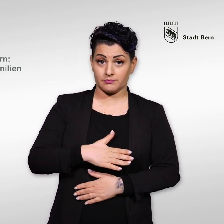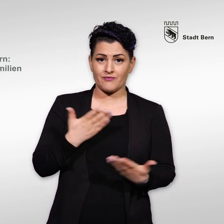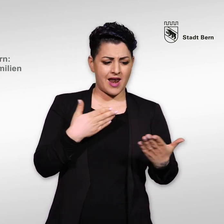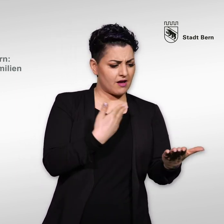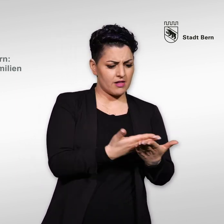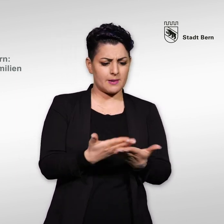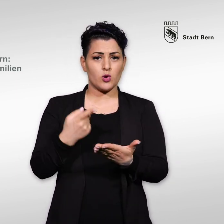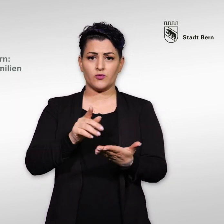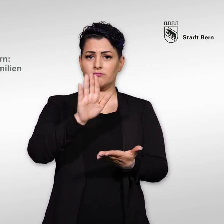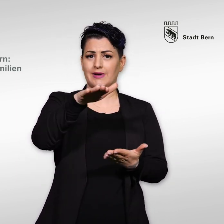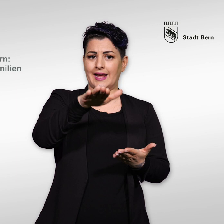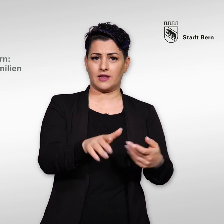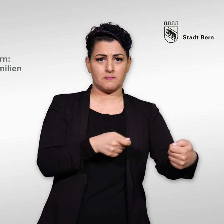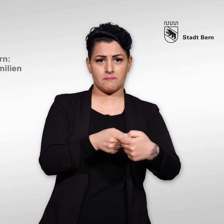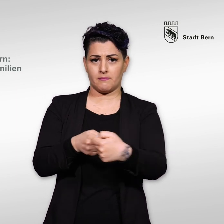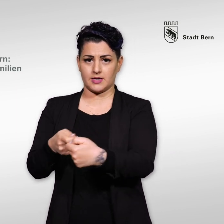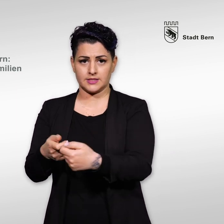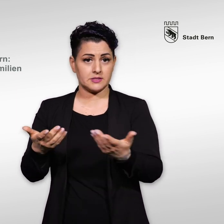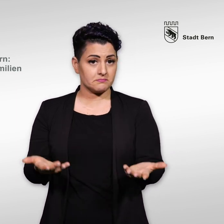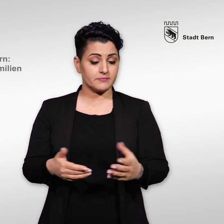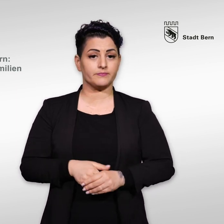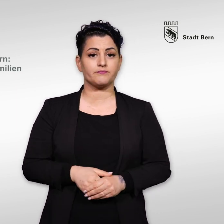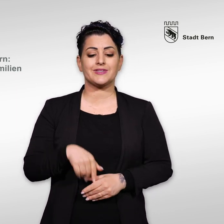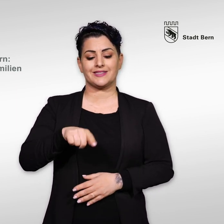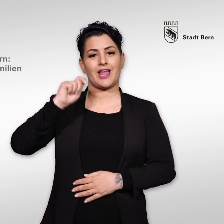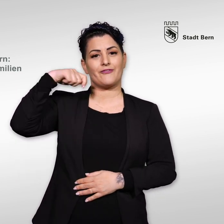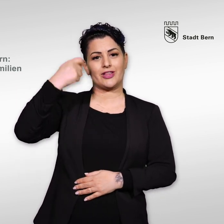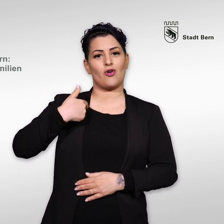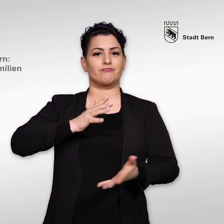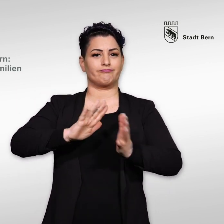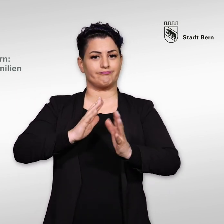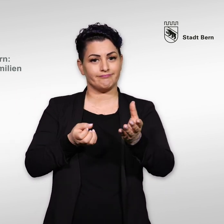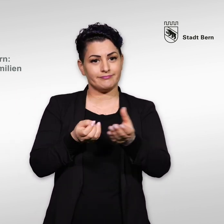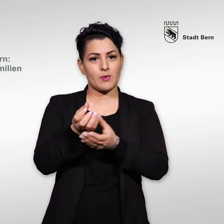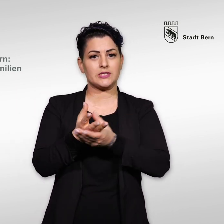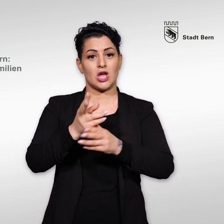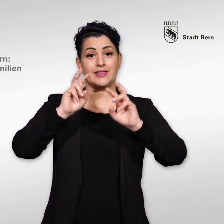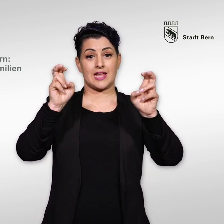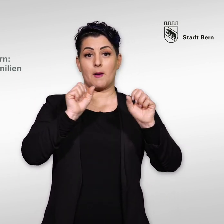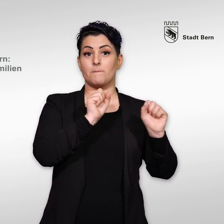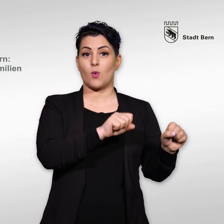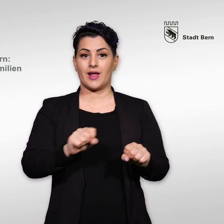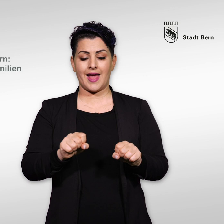Welches Angebot ist das richtige für Ihr Kind? In diesem Video erfahren Sie mehr zu den Möglichkeiten